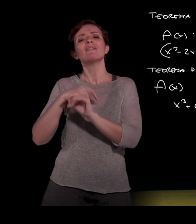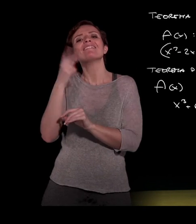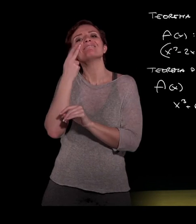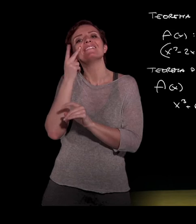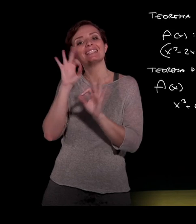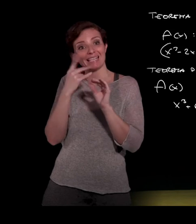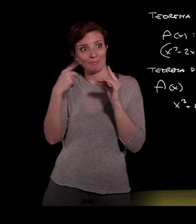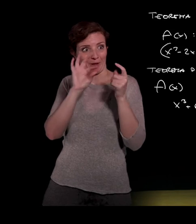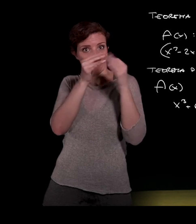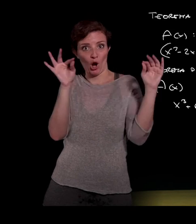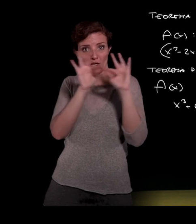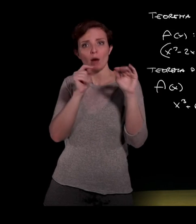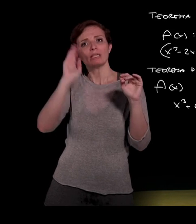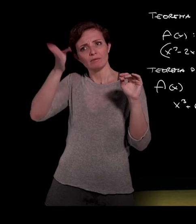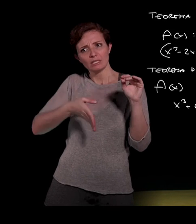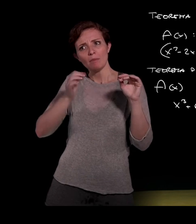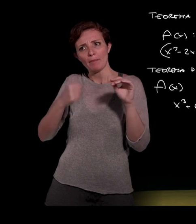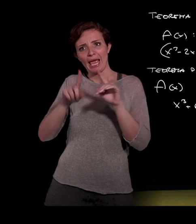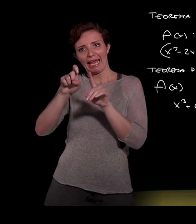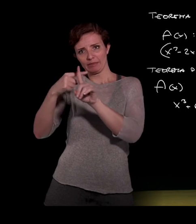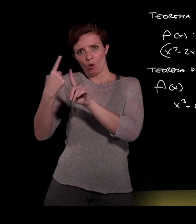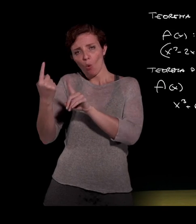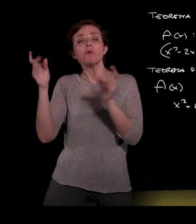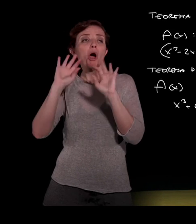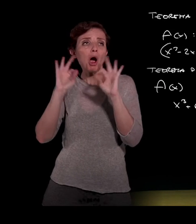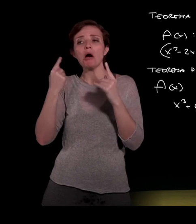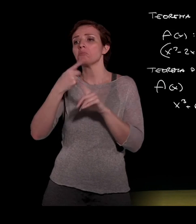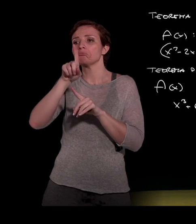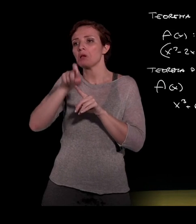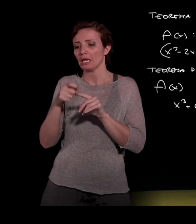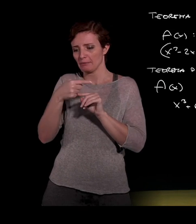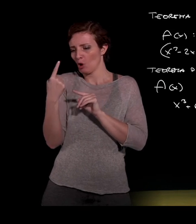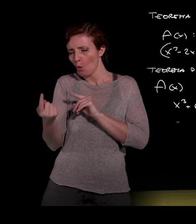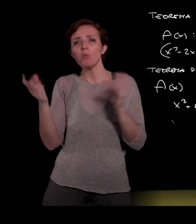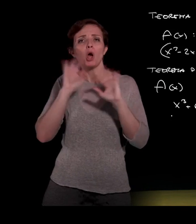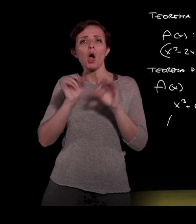Vediamo se è divisibile per alcuni di questi binomi. Cominciamo da questo binomio.